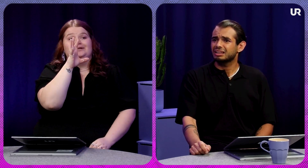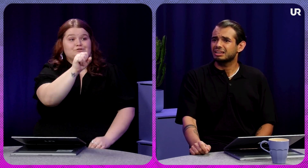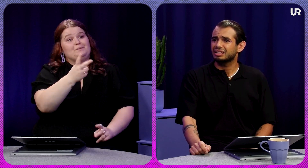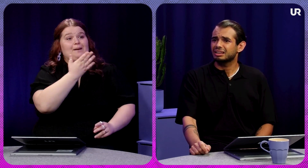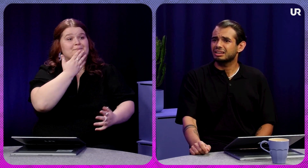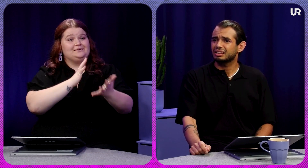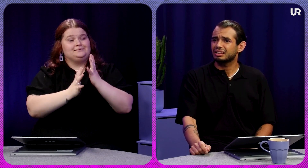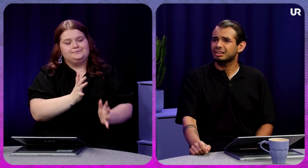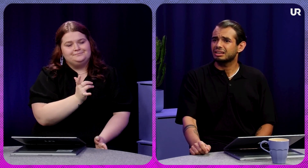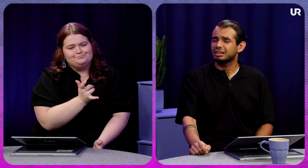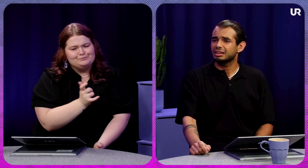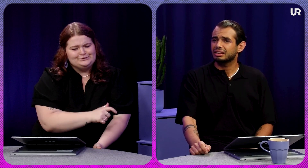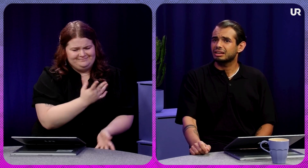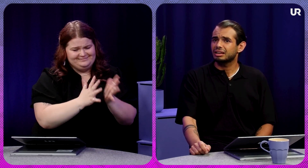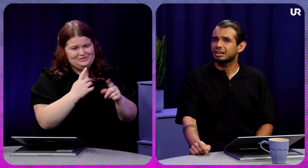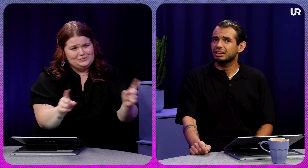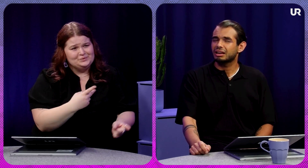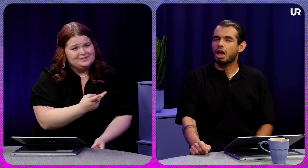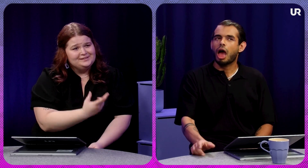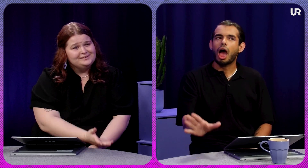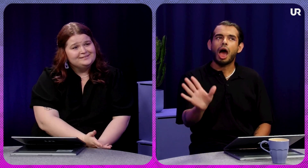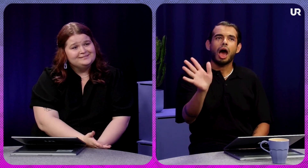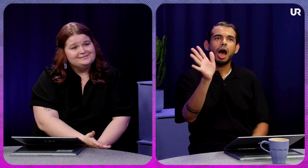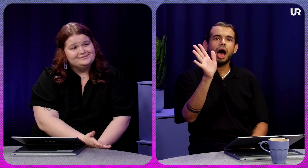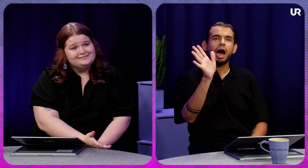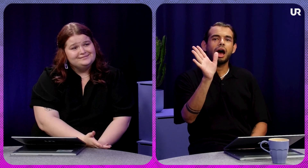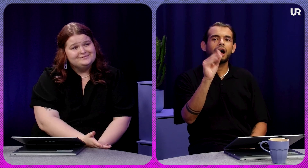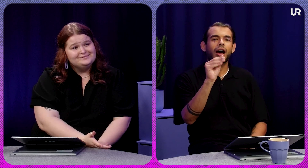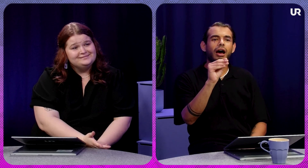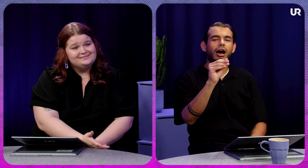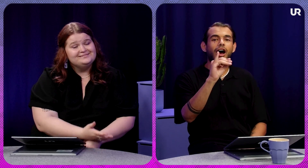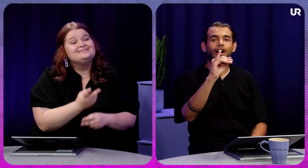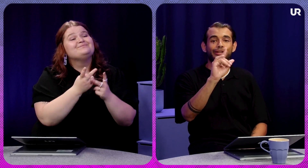Skulle det ens se realistiskt ut då? Vi tecknar på helt ANNORLUNDA sätt! Amir: Ja... PERIODT!